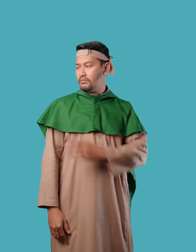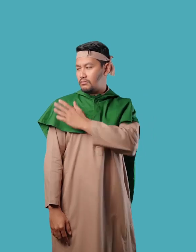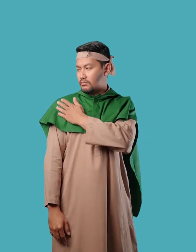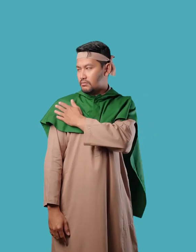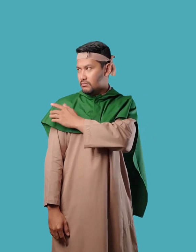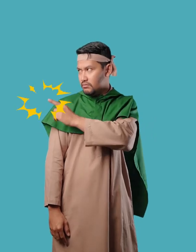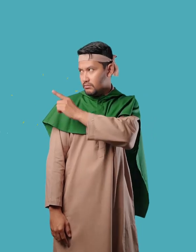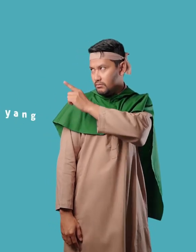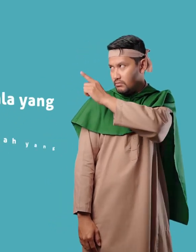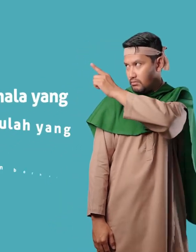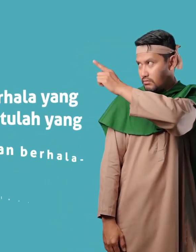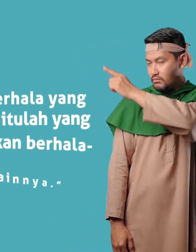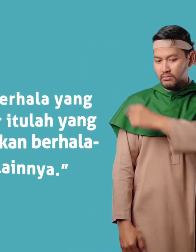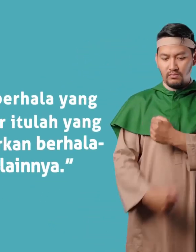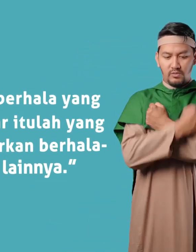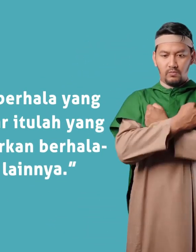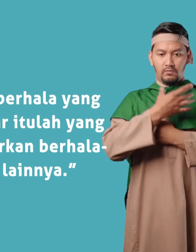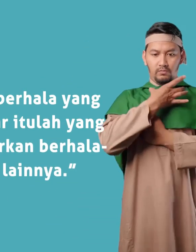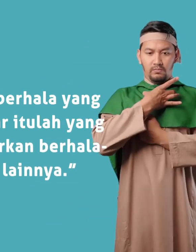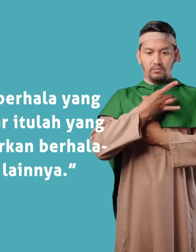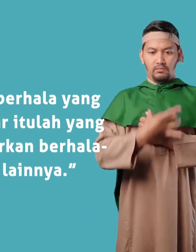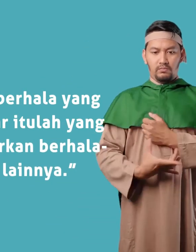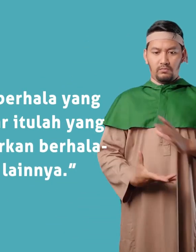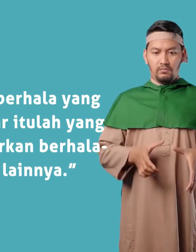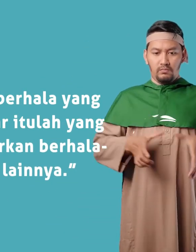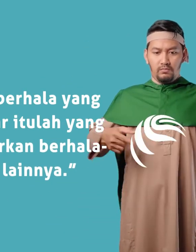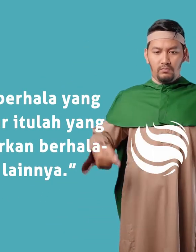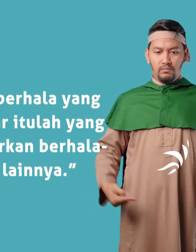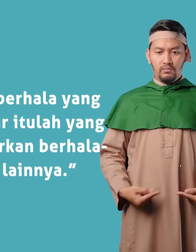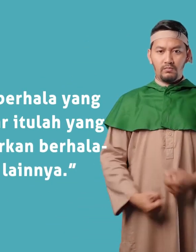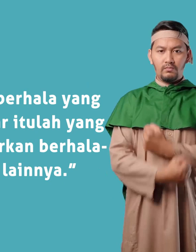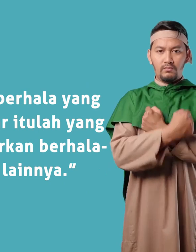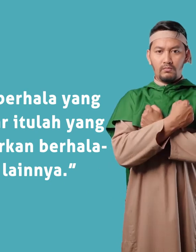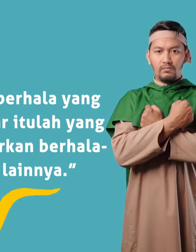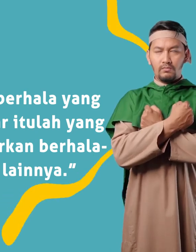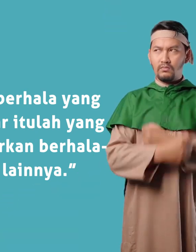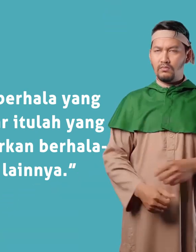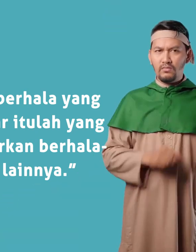Nabi Ibrahim berkilah, “Mungkin berhala yang paling besar itulah yang menghancurkan berhala-berhala lainnya.”